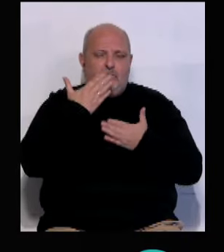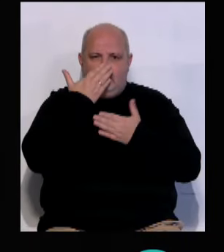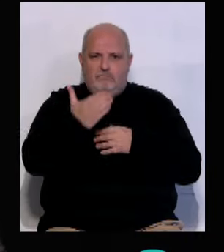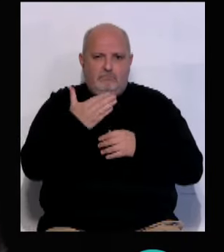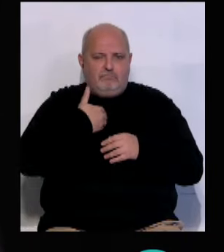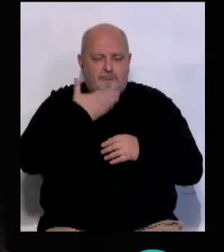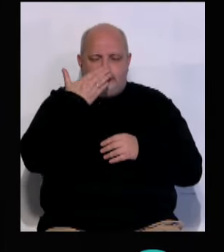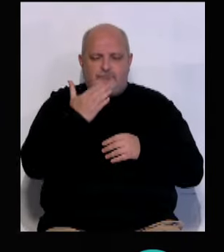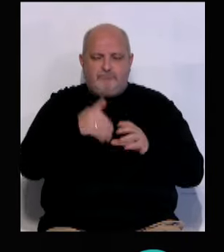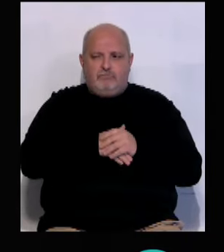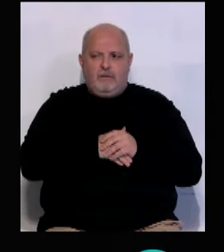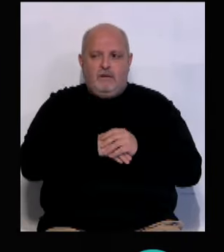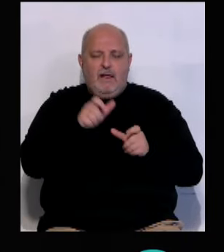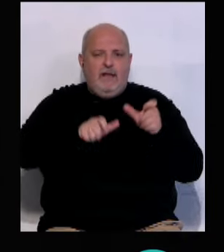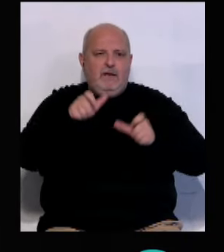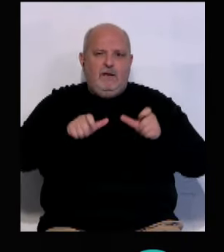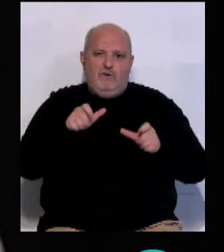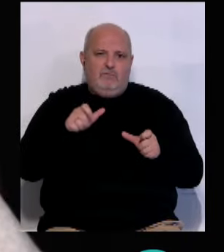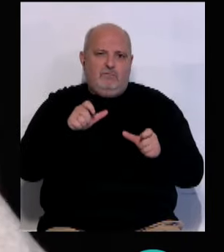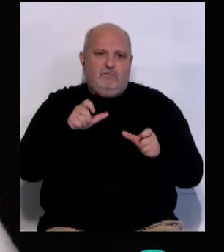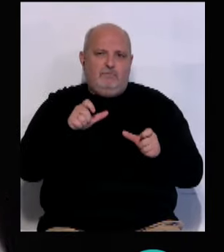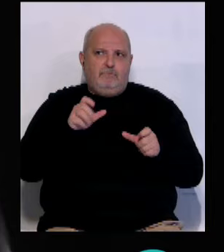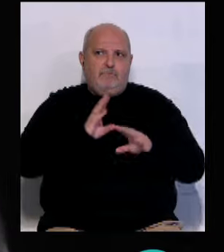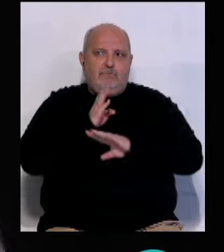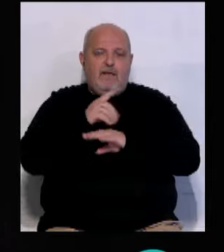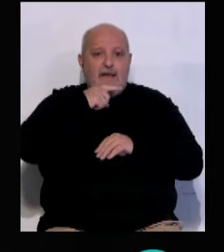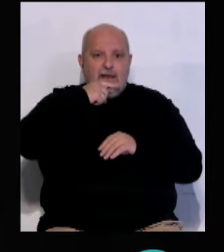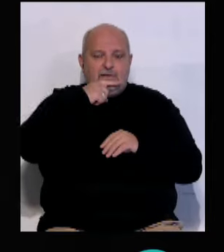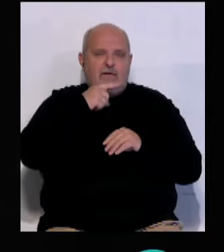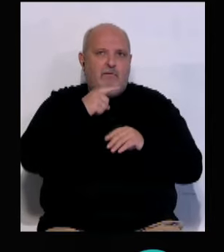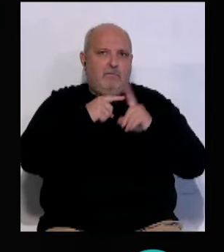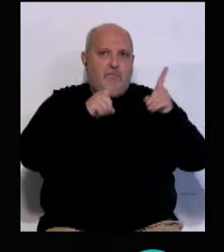decir todo el mundo O sea la gente yo que sé tú vas a elche Pues sí ha mucha gente del elche en